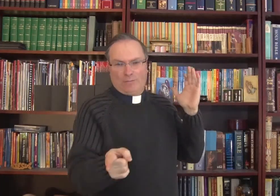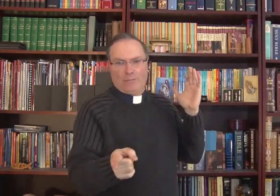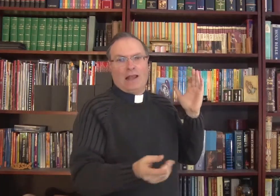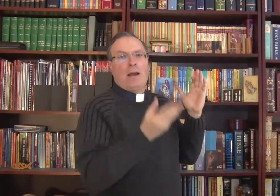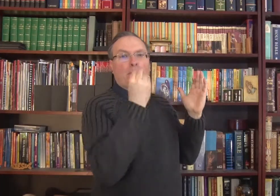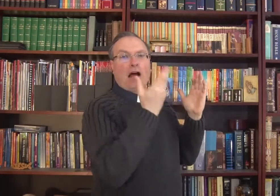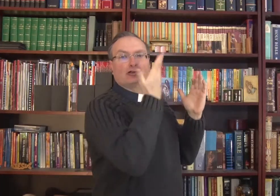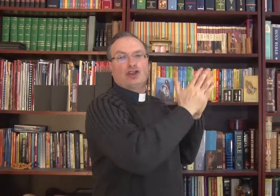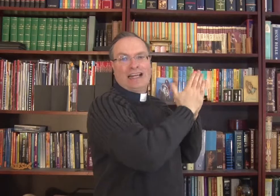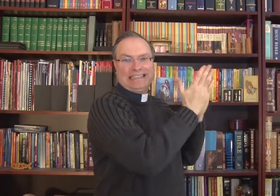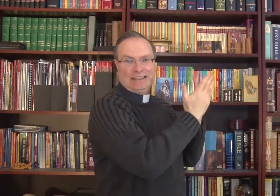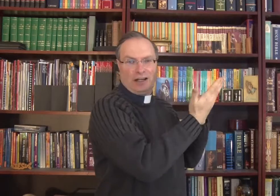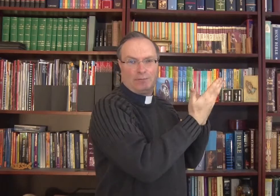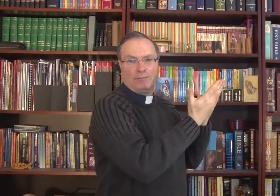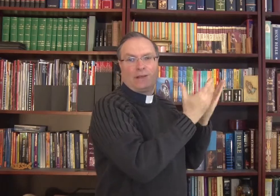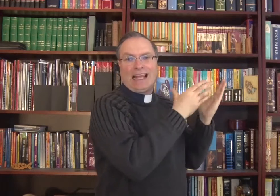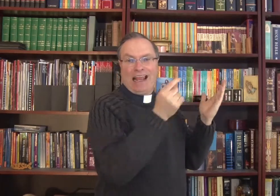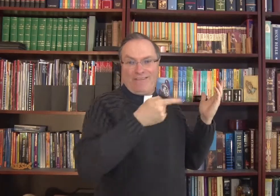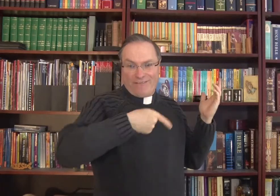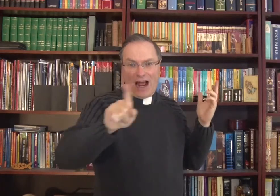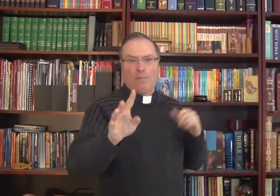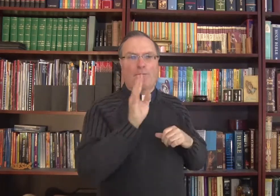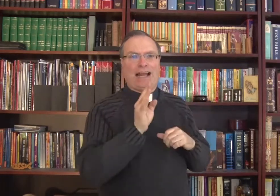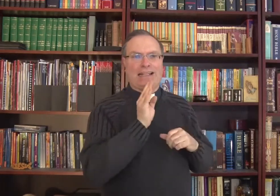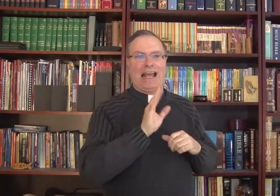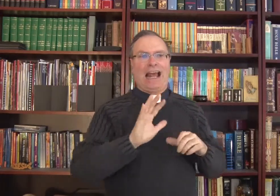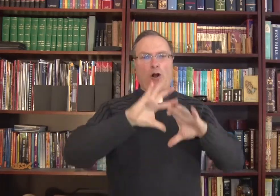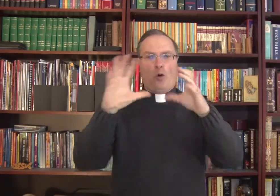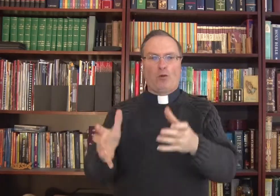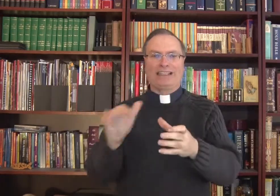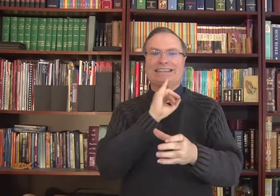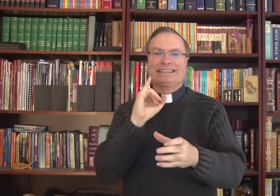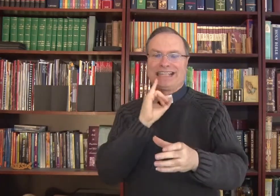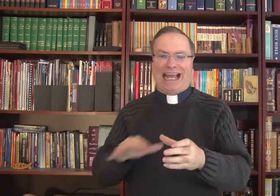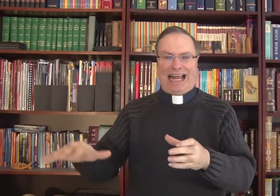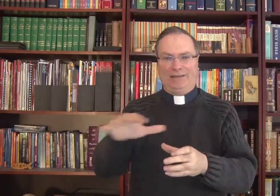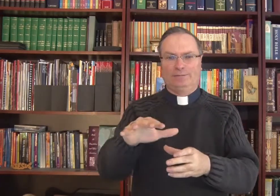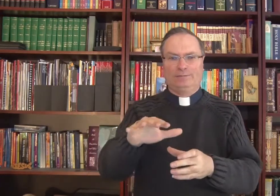Mange ce livre et va parler à la communauté d'Israël! »